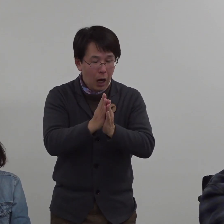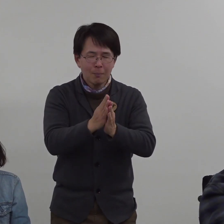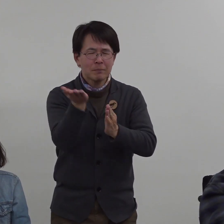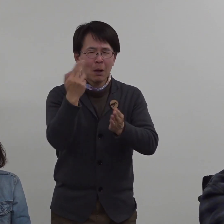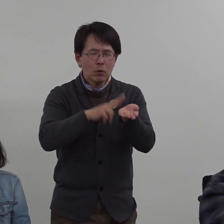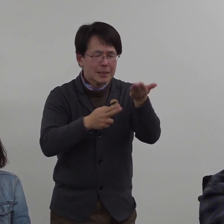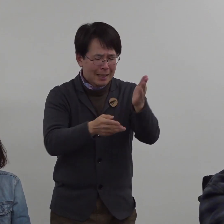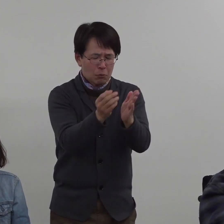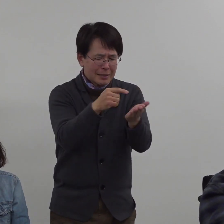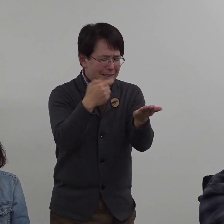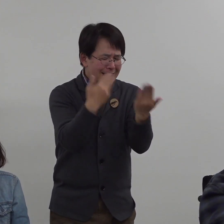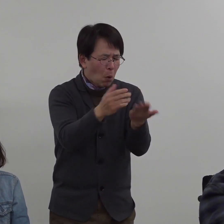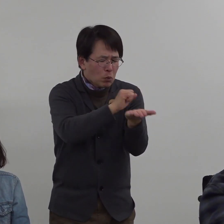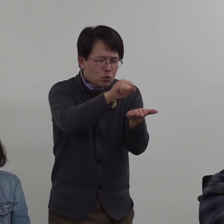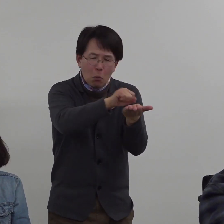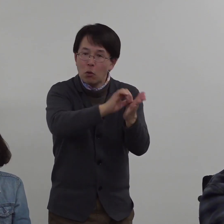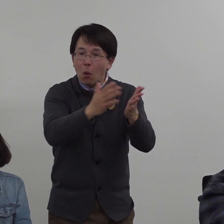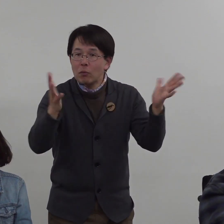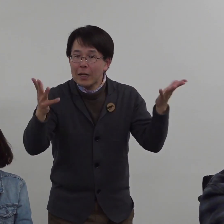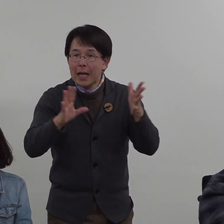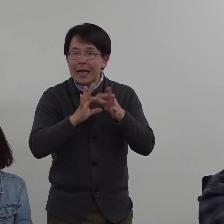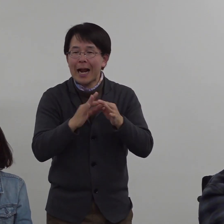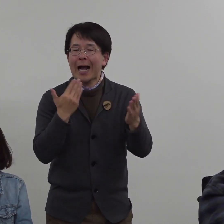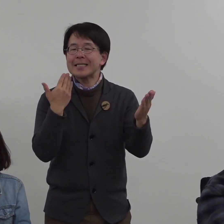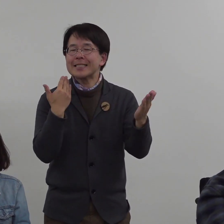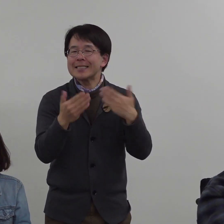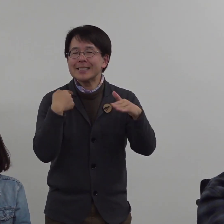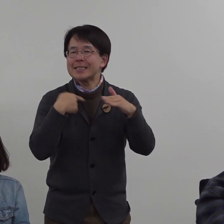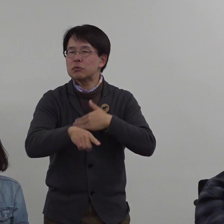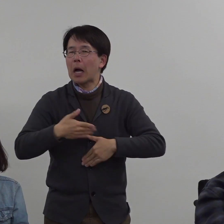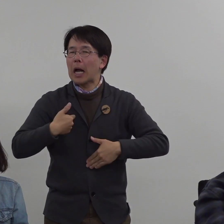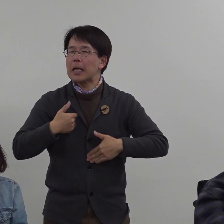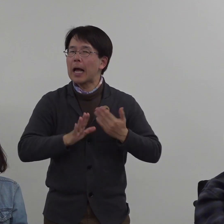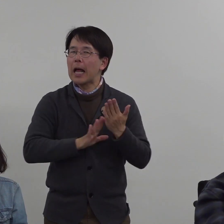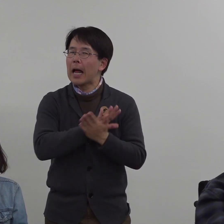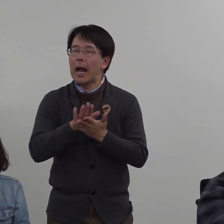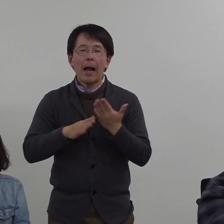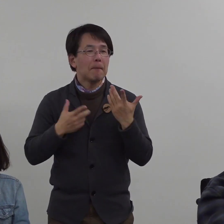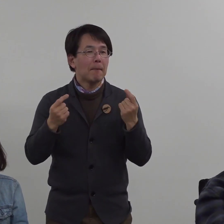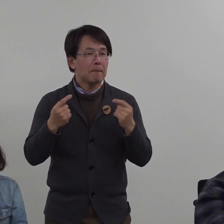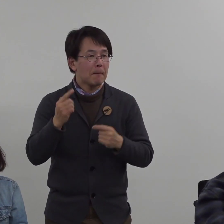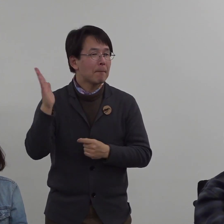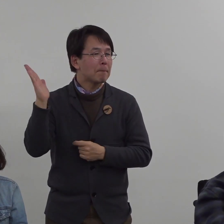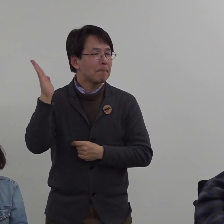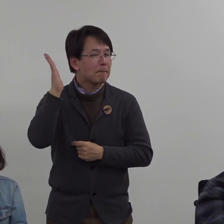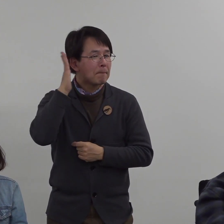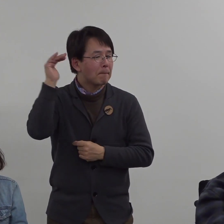はっきり とした理由はわからないまま聞こえなくなっていくという状態でした